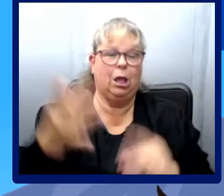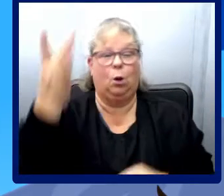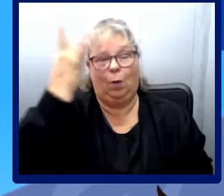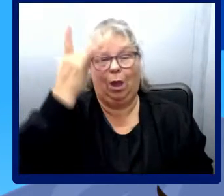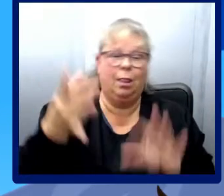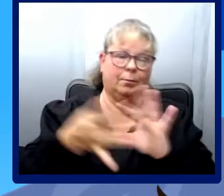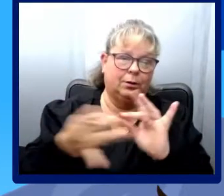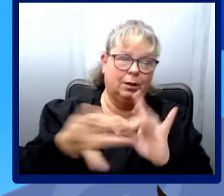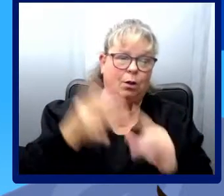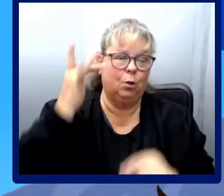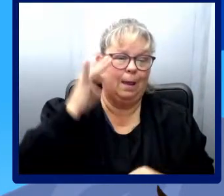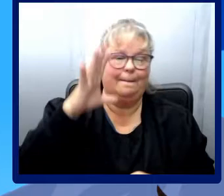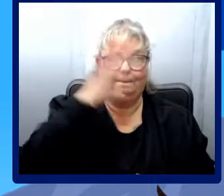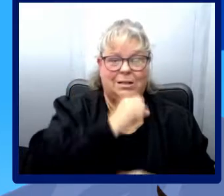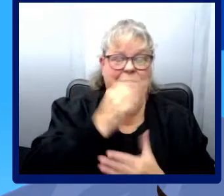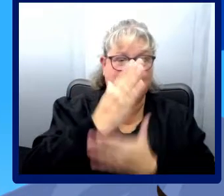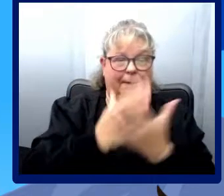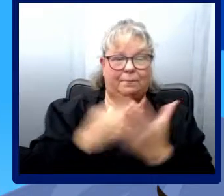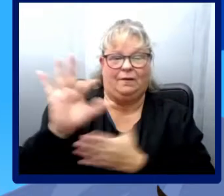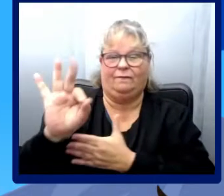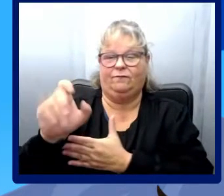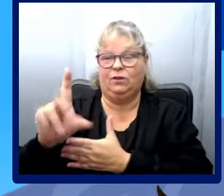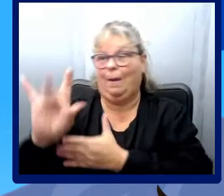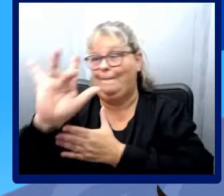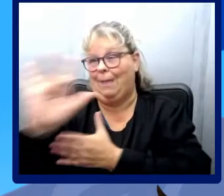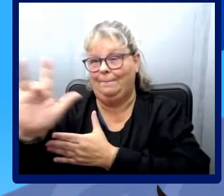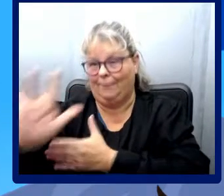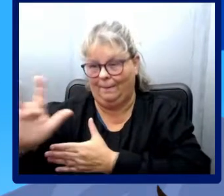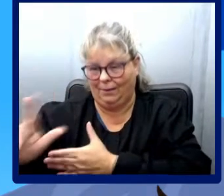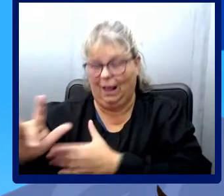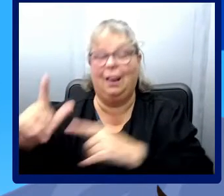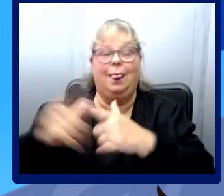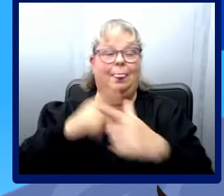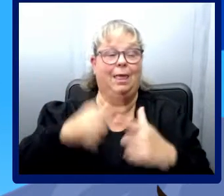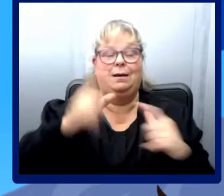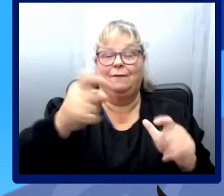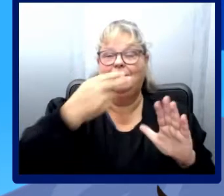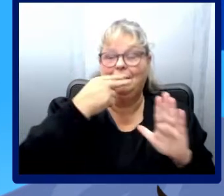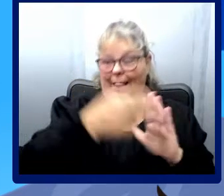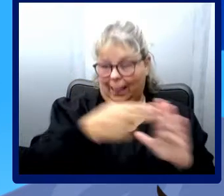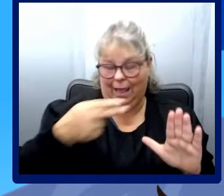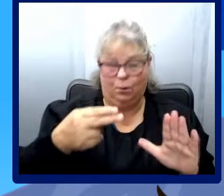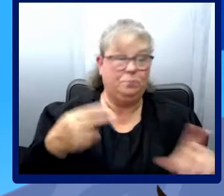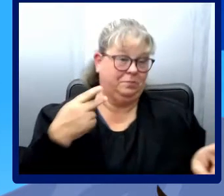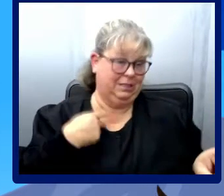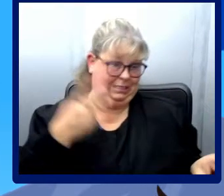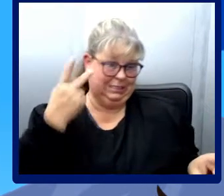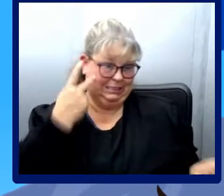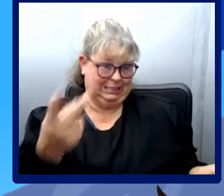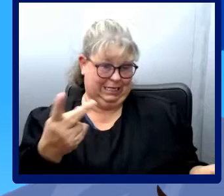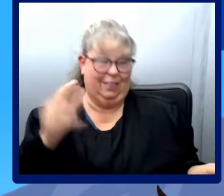faltan los campos requeridos" y luego el campo está etiquetado. Así que esto es lo que veo en un modo de depuración,